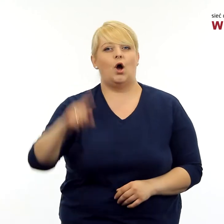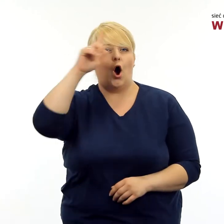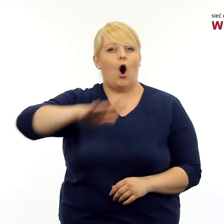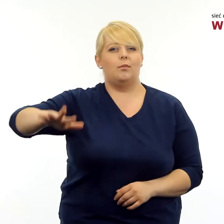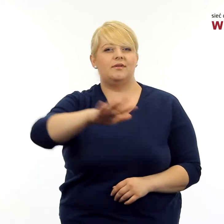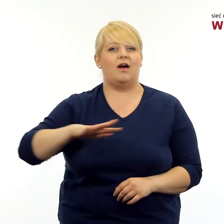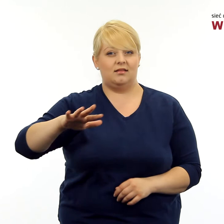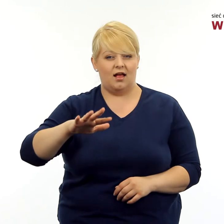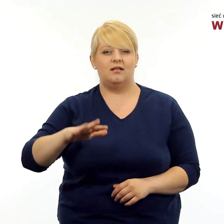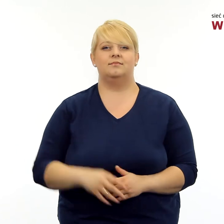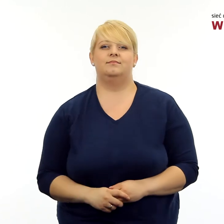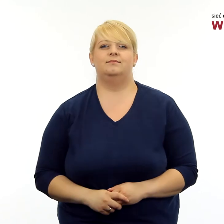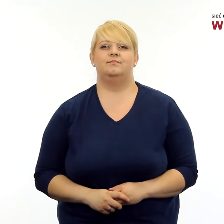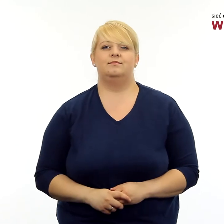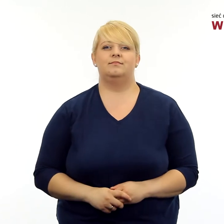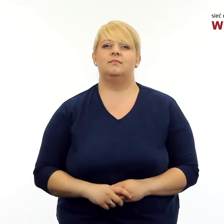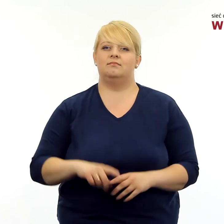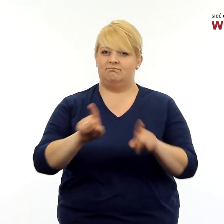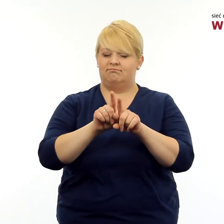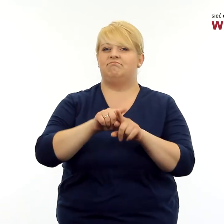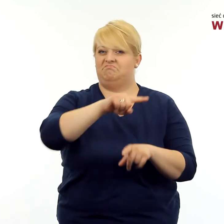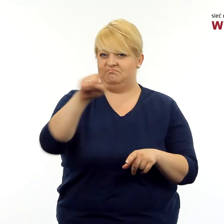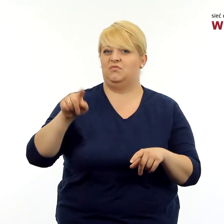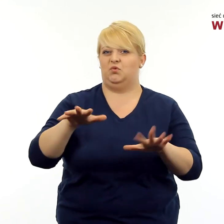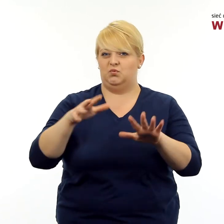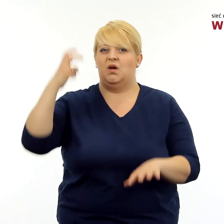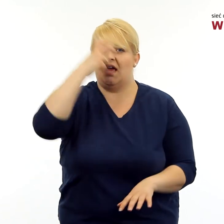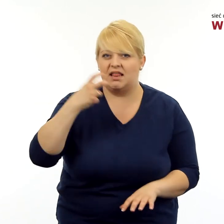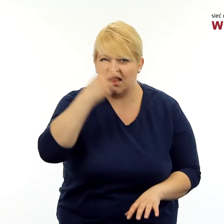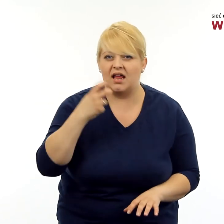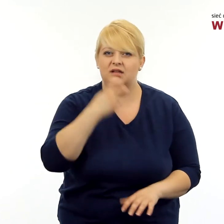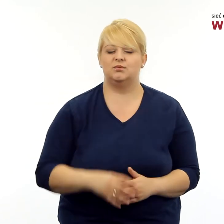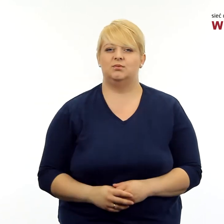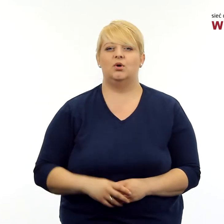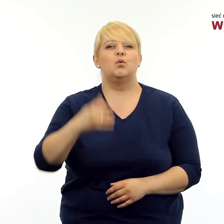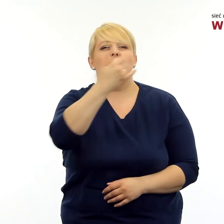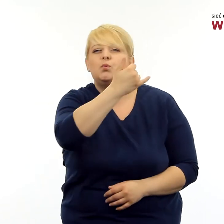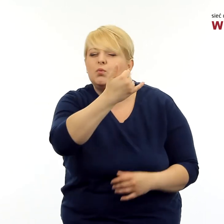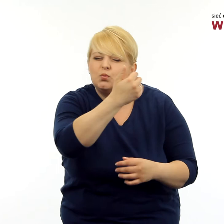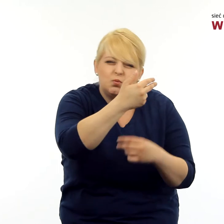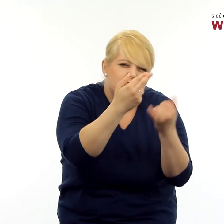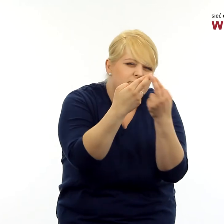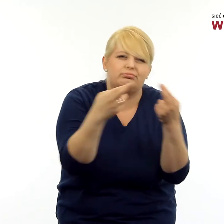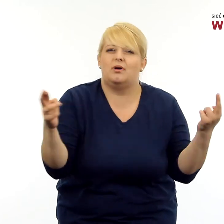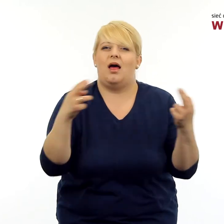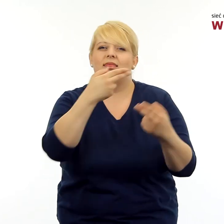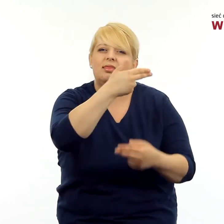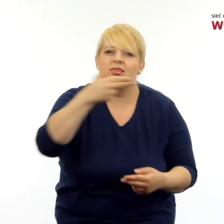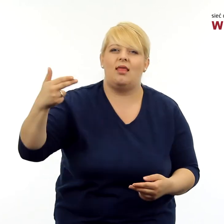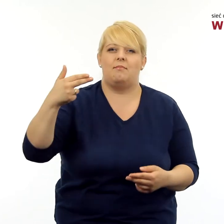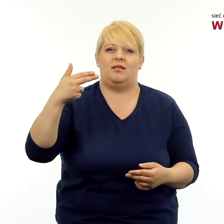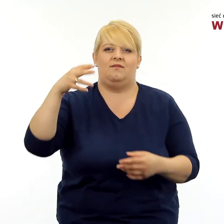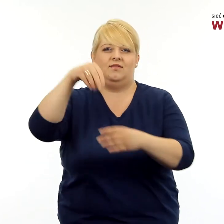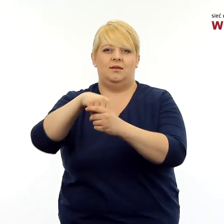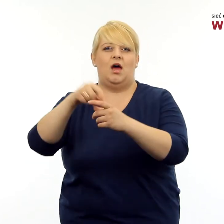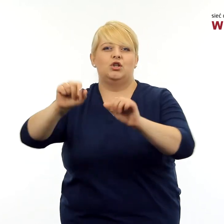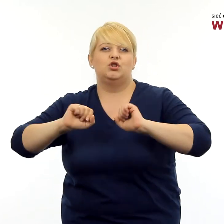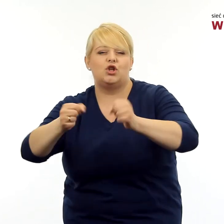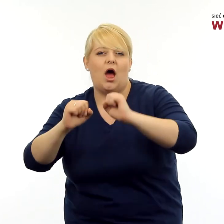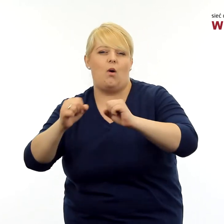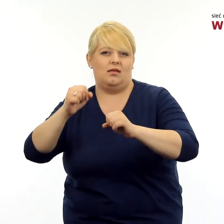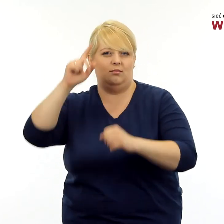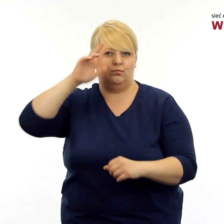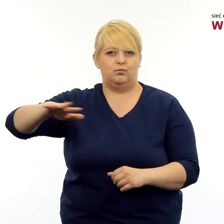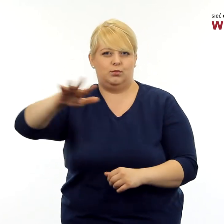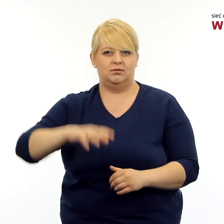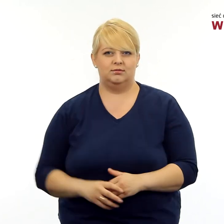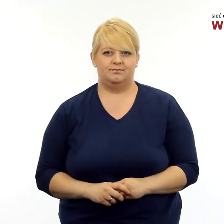Obywatelki i obywatele interesują się różnymi aspektami działania władz publicznych.